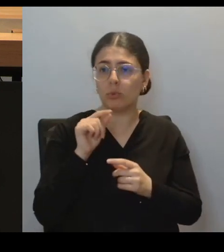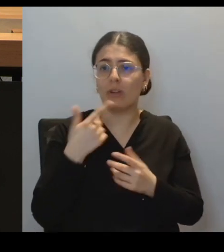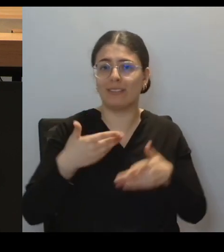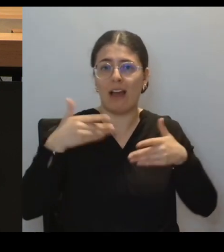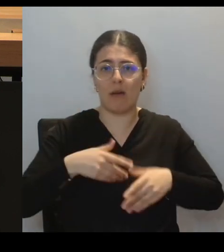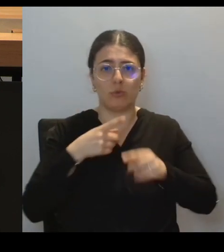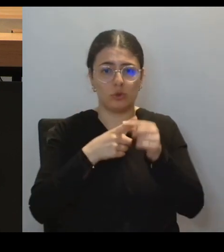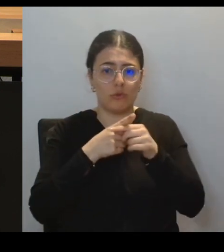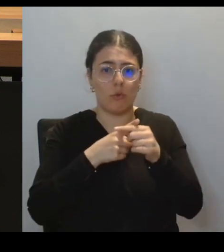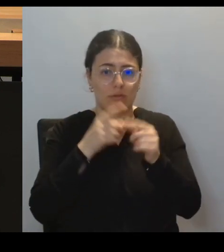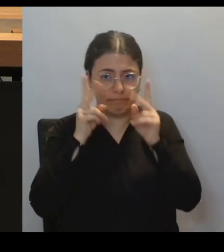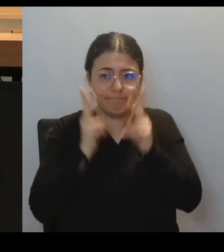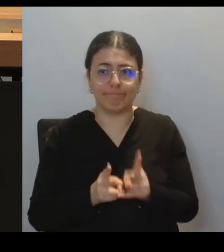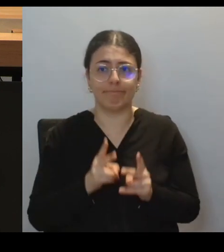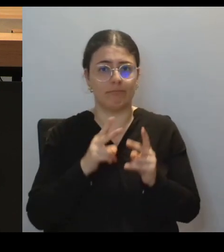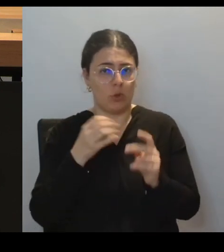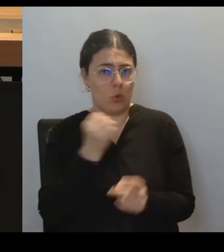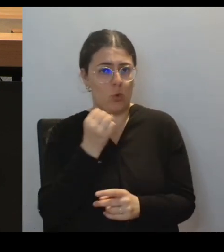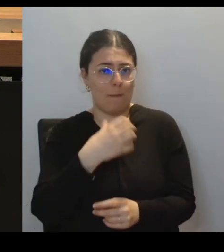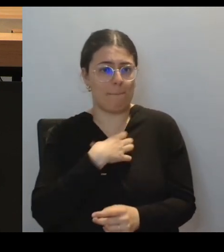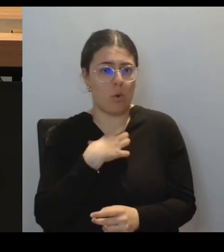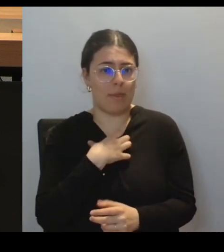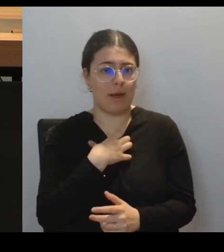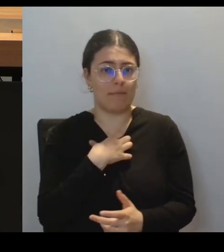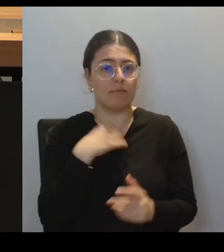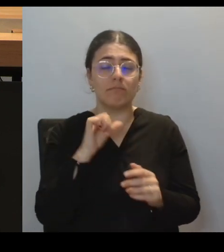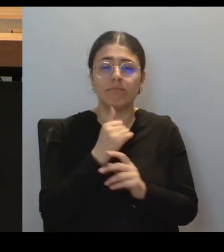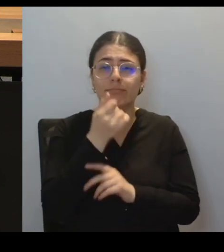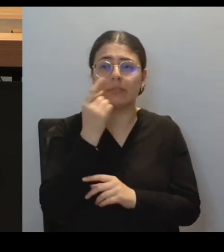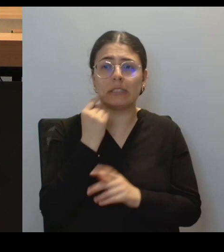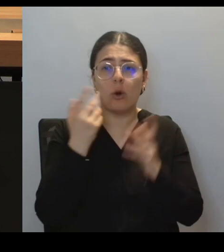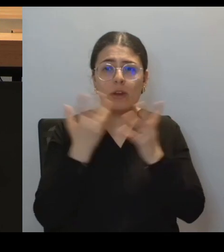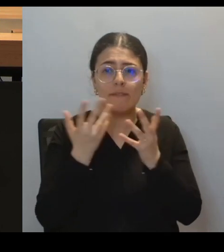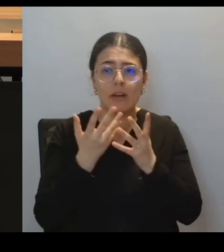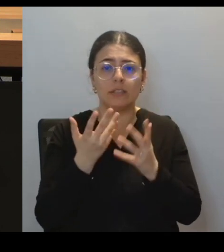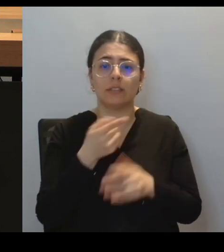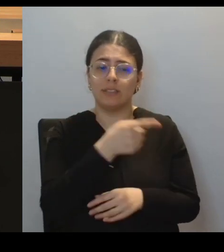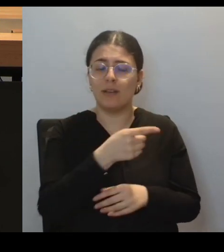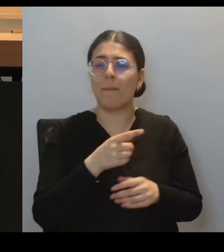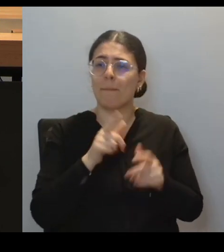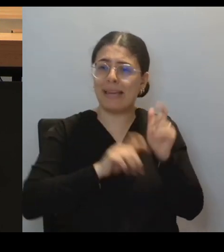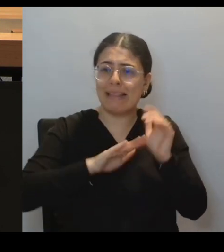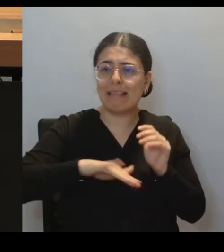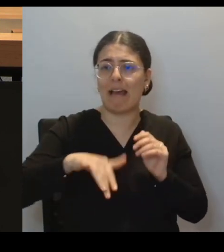Leidtragenden besonders Kinder und Jugendliche sind die ohnehin schon überproportional von Armut betroffen sind.